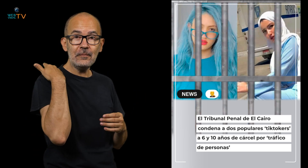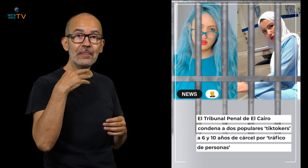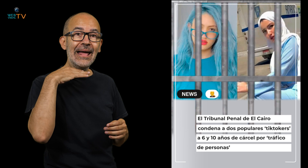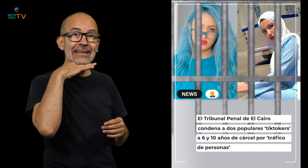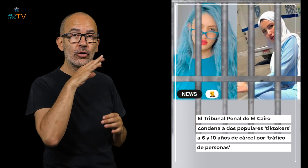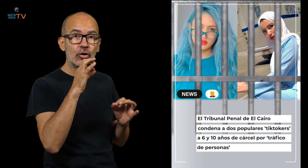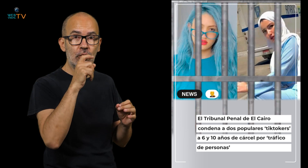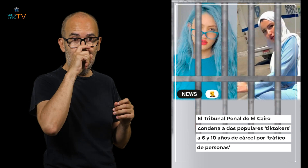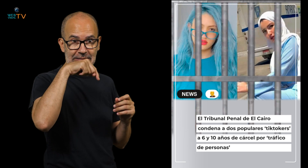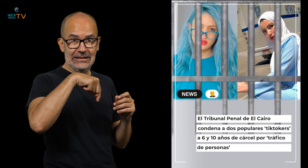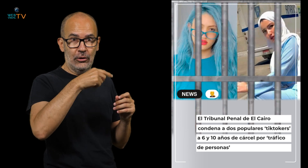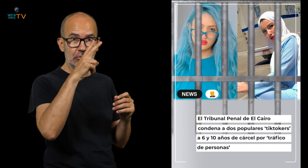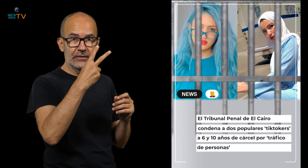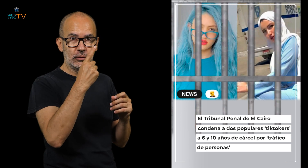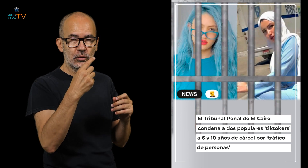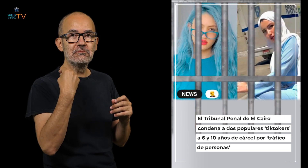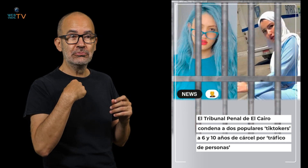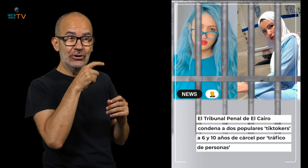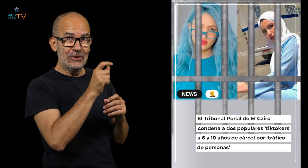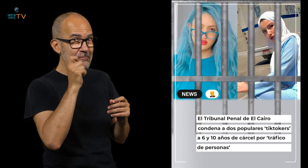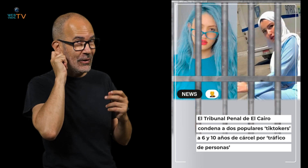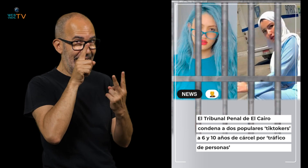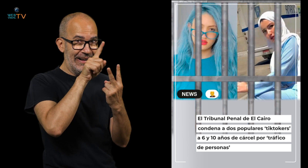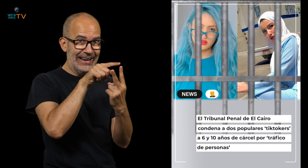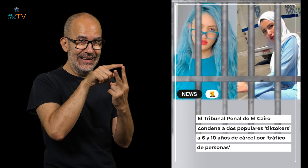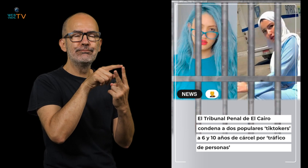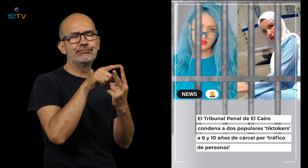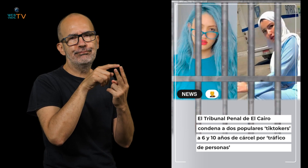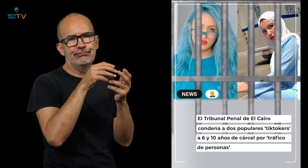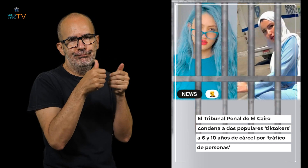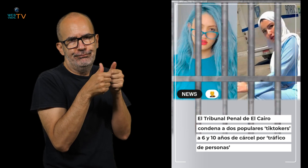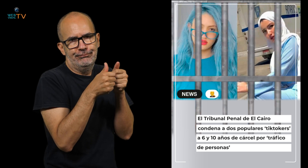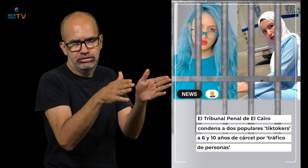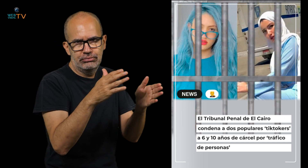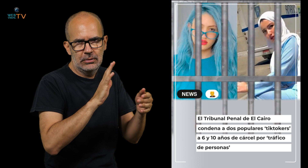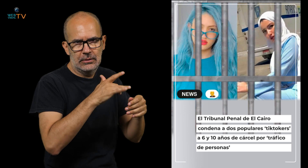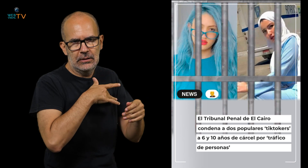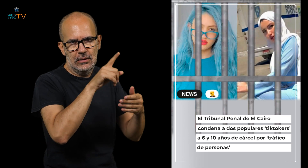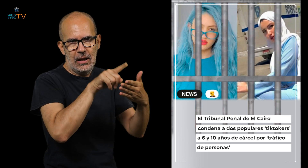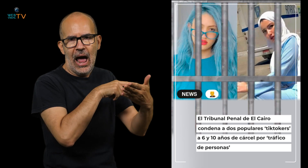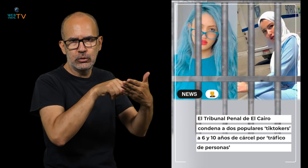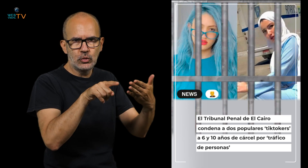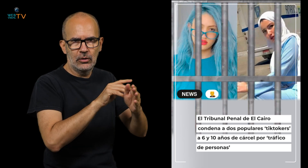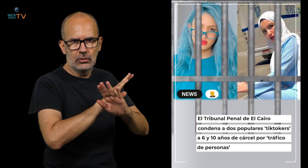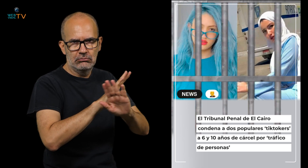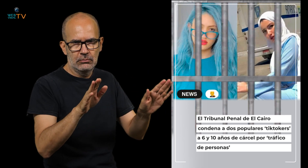En enero de 2021, Hossam fue absuelta de los primeros cargos que se le imputaban